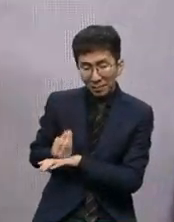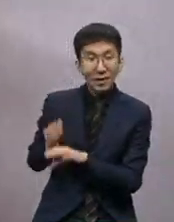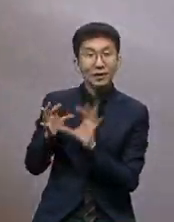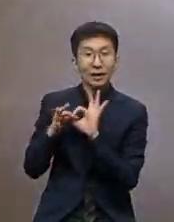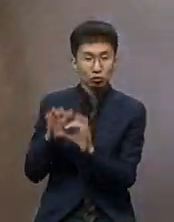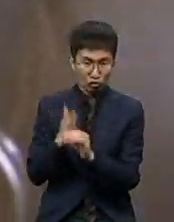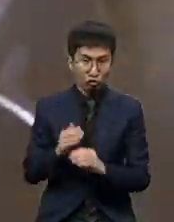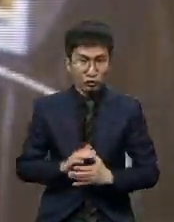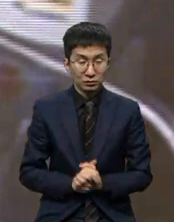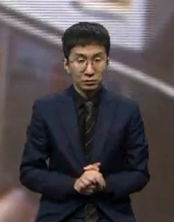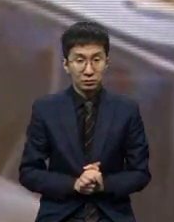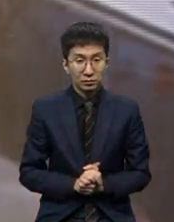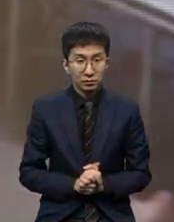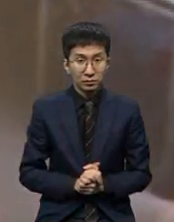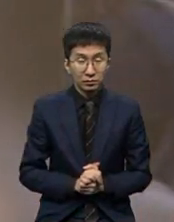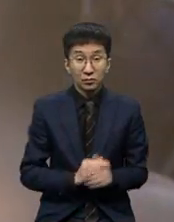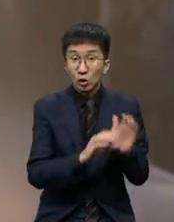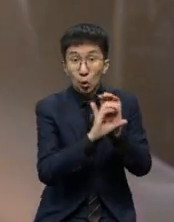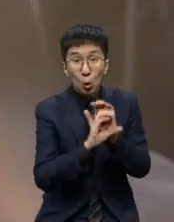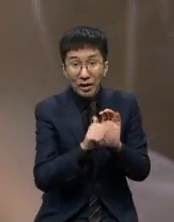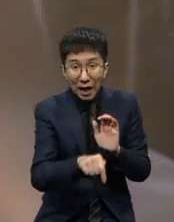코로나 바이러스가 폐와 장에 염증을